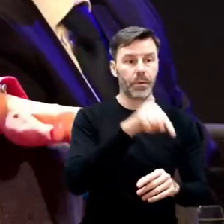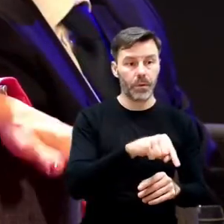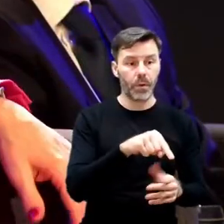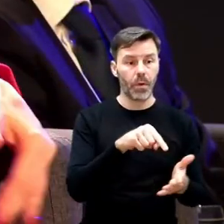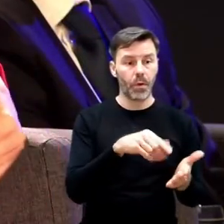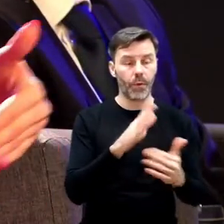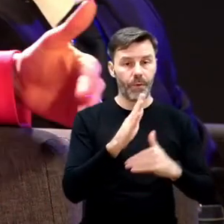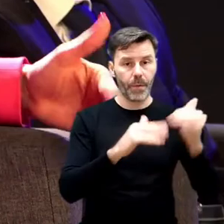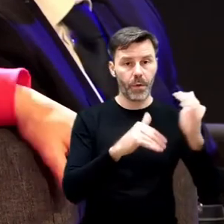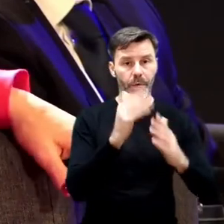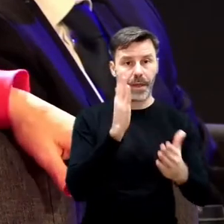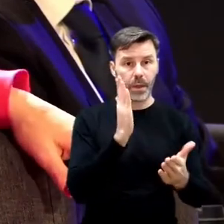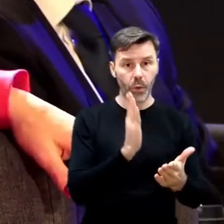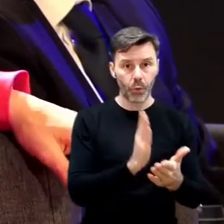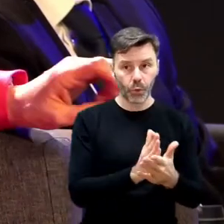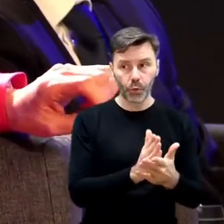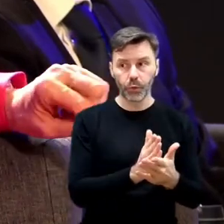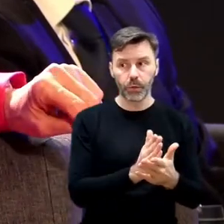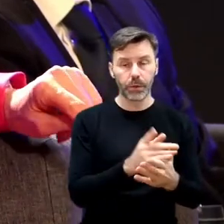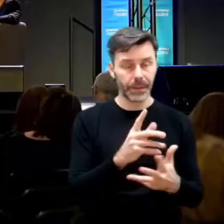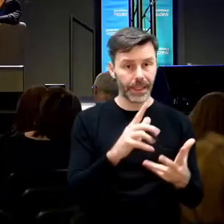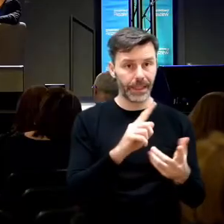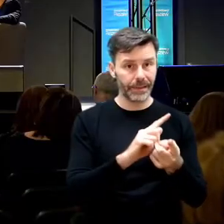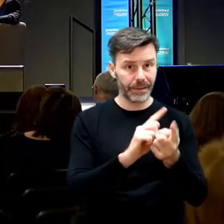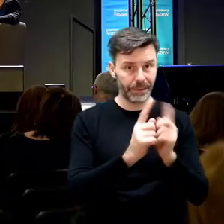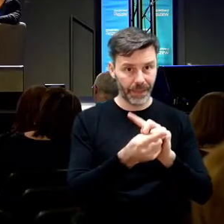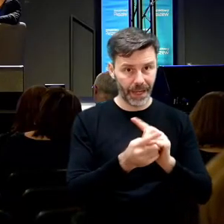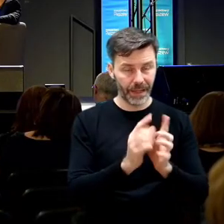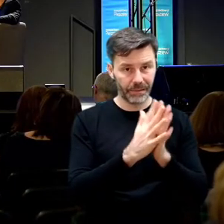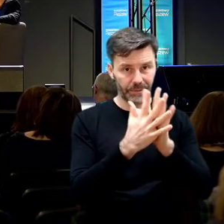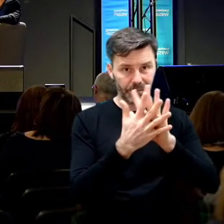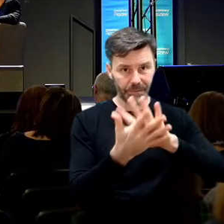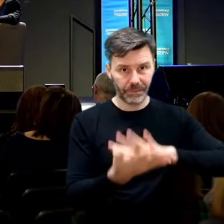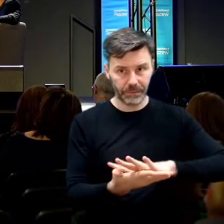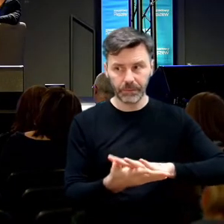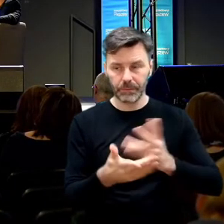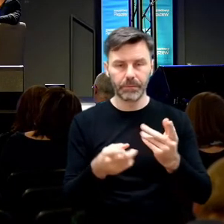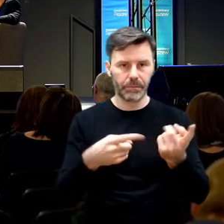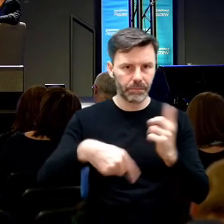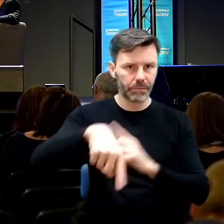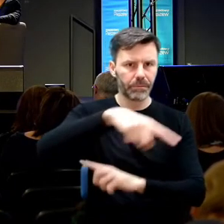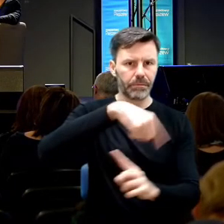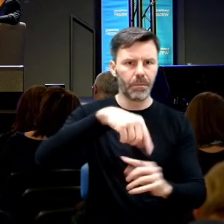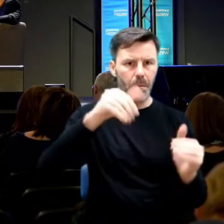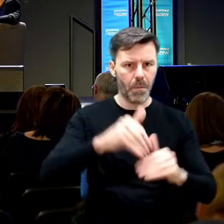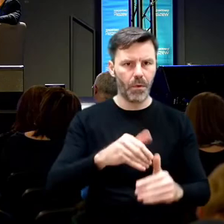czy nawet relokowanie obiektów w nową lokalizację. Także myślę, że też musimy o tym pamiętać.